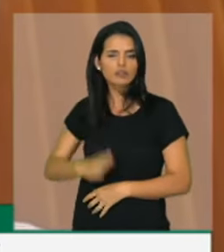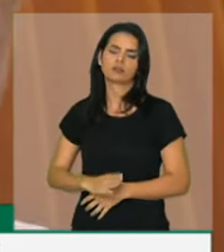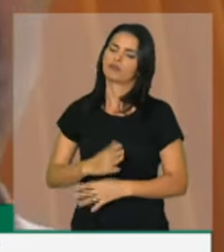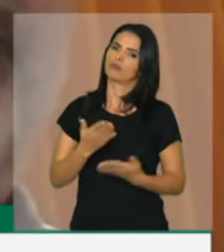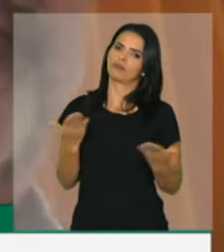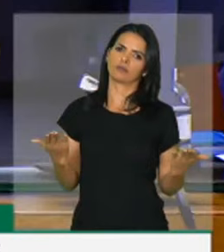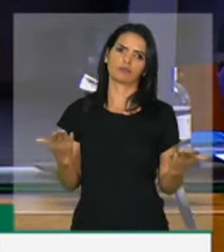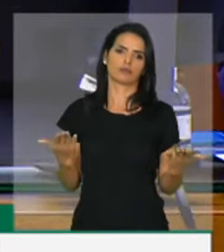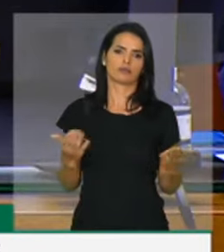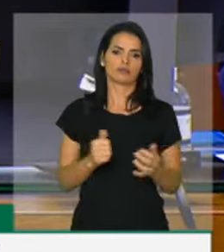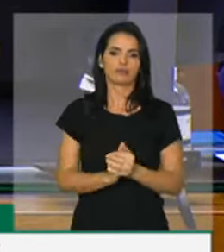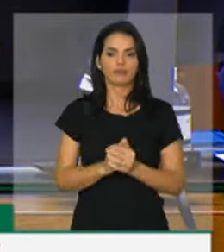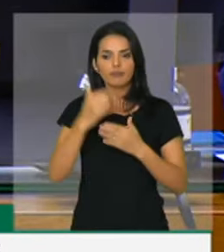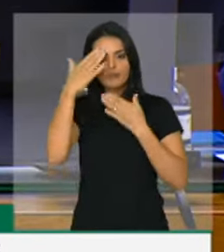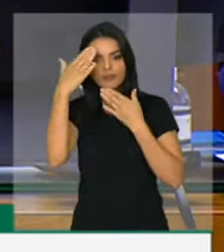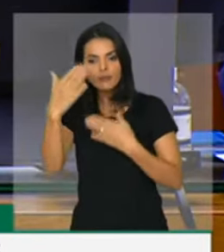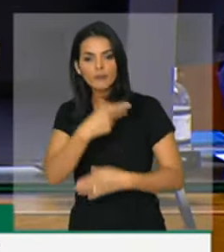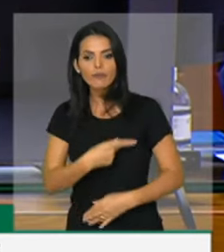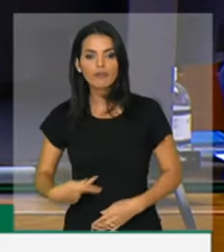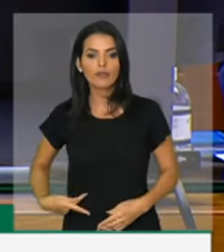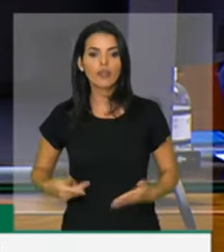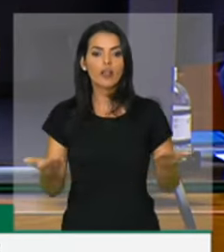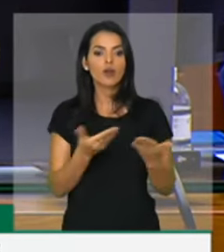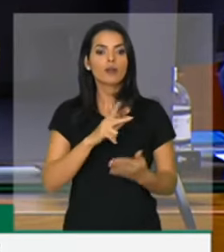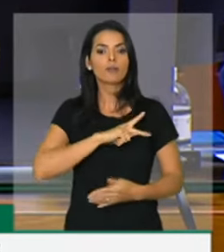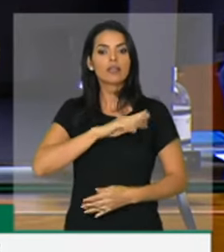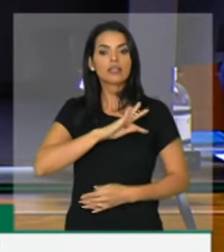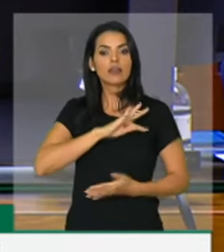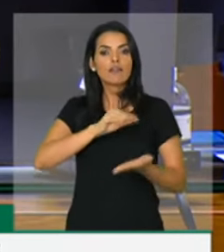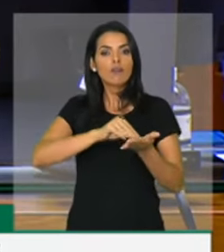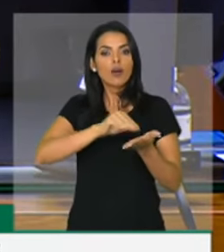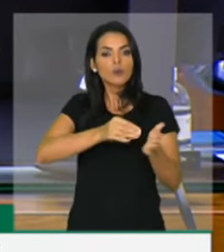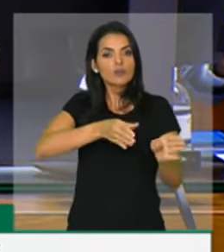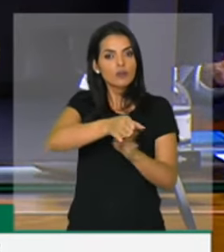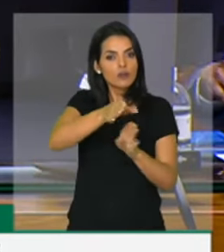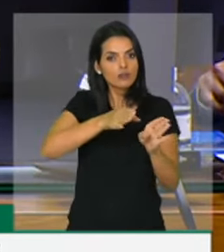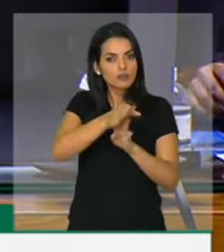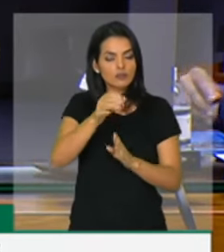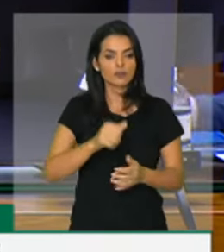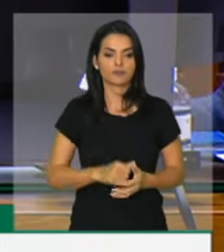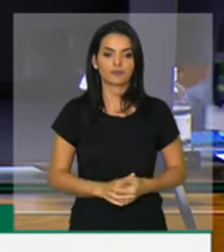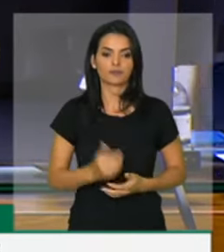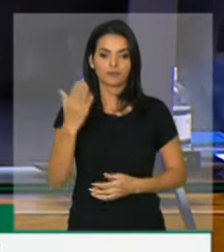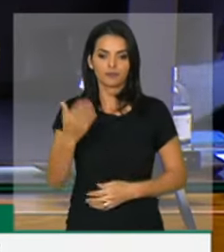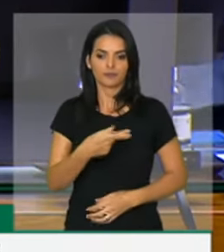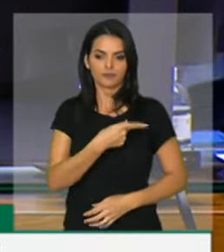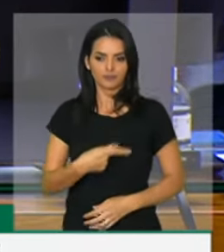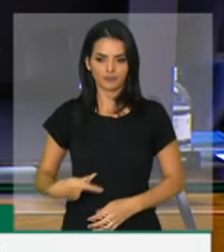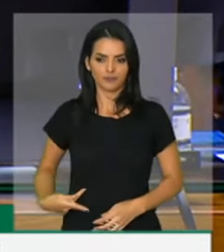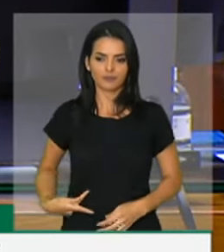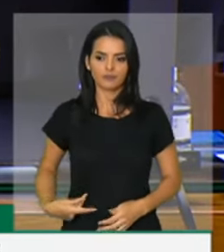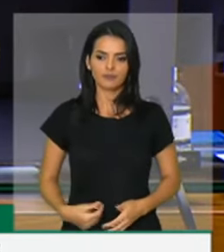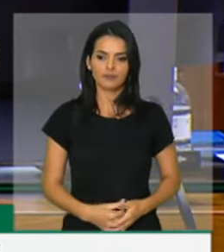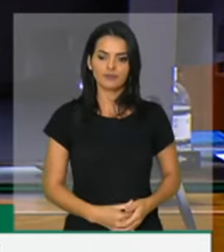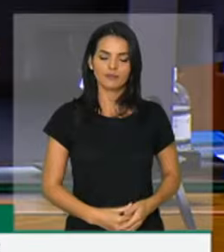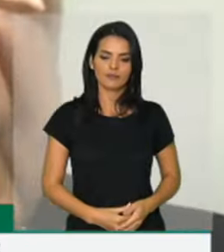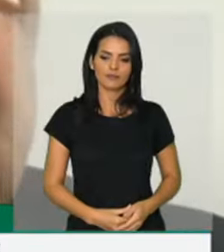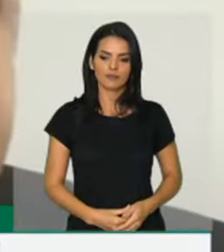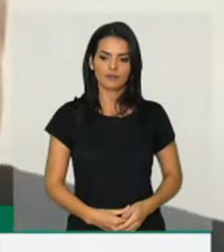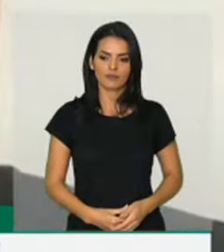MUITO OBRIGADO, FALTA A ORIENTAÇÃO DO PT. [PRESIDENTE]: SENHOR PRESIDENTE.... SENHOR PRESIDENTE... -- [DEPUTADO]: POIS NÃO, DEPUTADO.